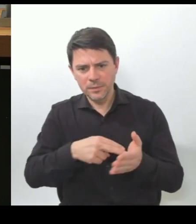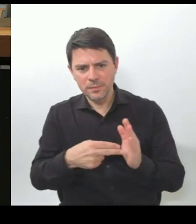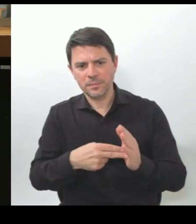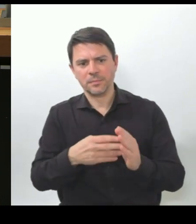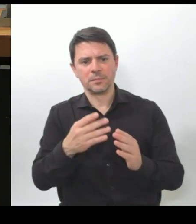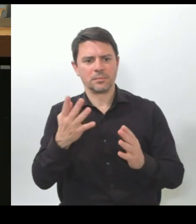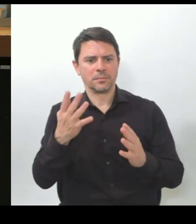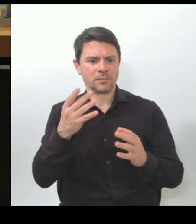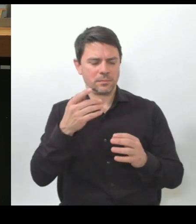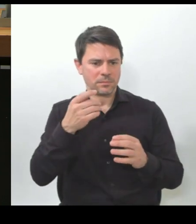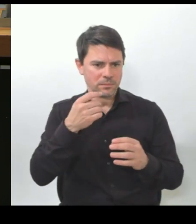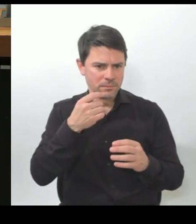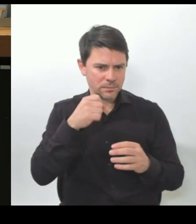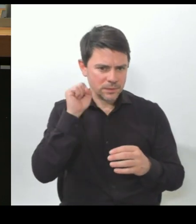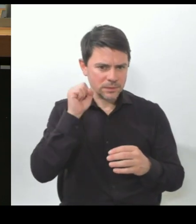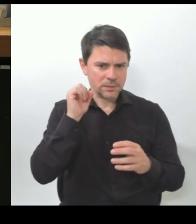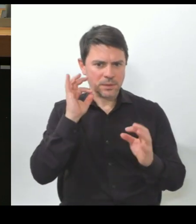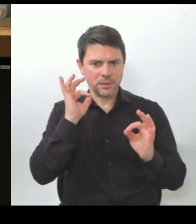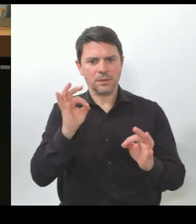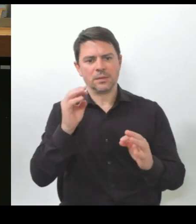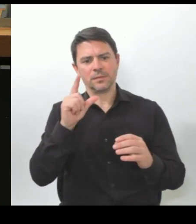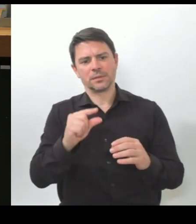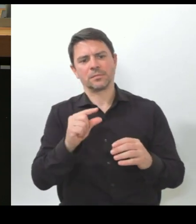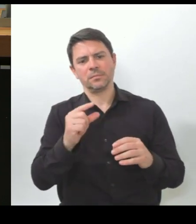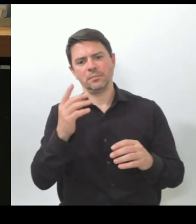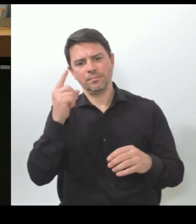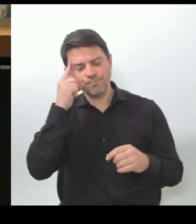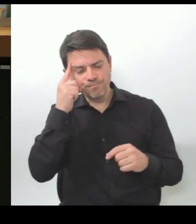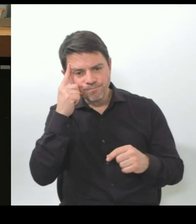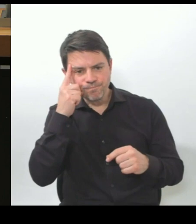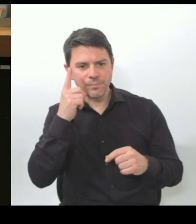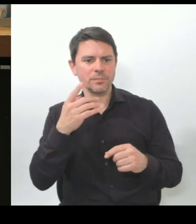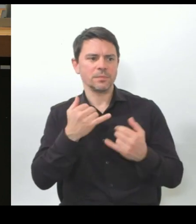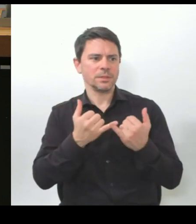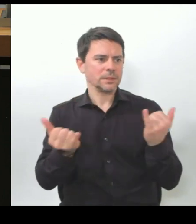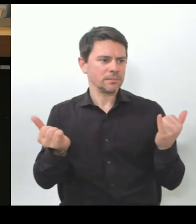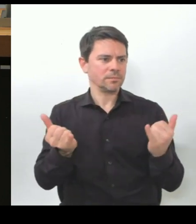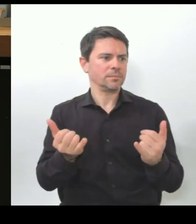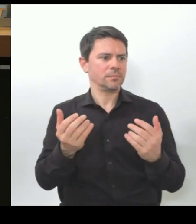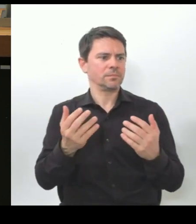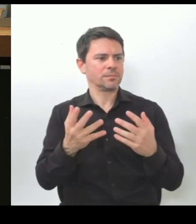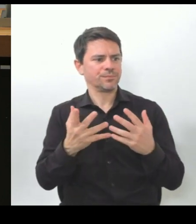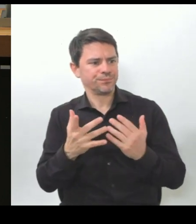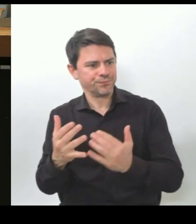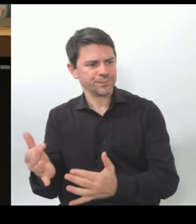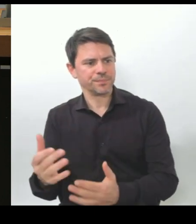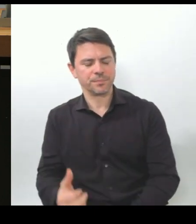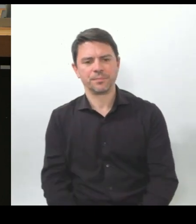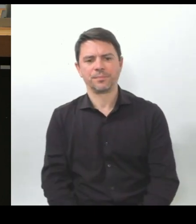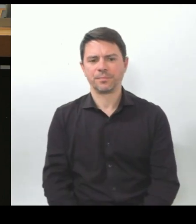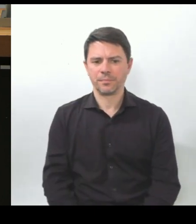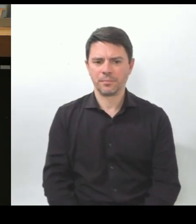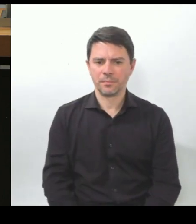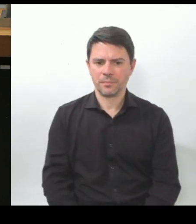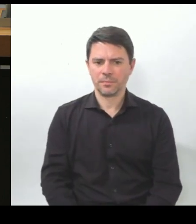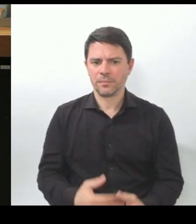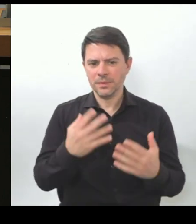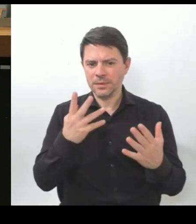Nein, nicht im Geringsten wird in diese Richtung gedacht. Also, Herr Kollege Ralph Schneider. Alles gut und schön. Schön, dass Sie das Gleiche